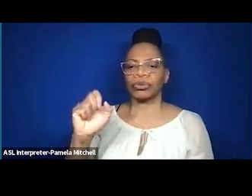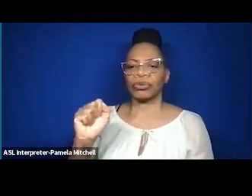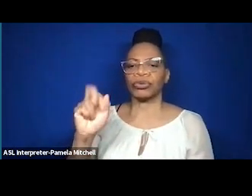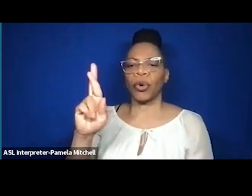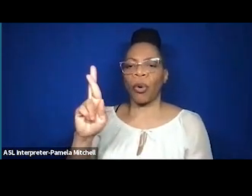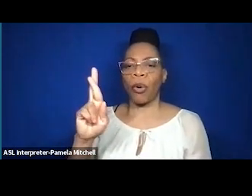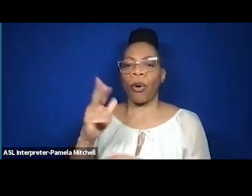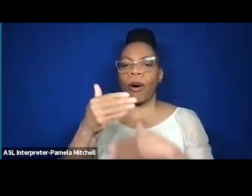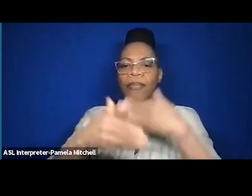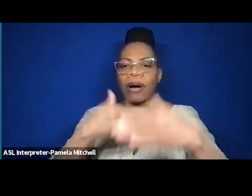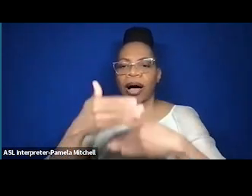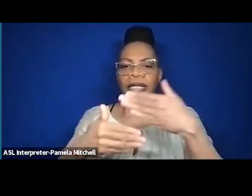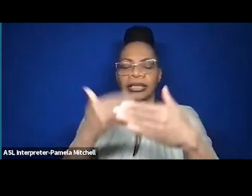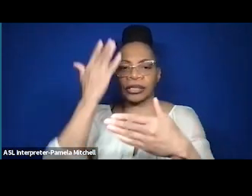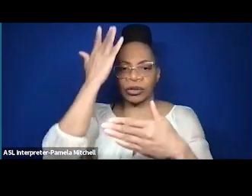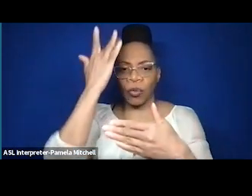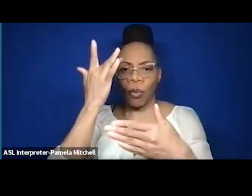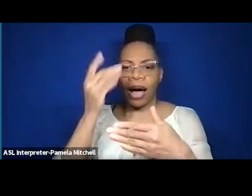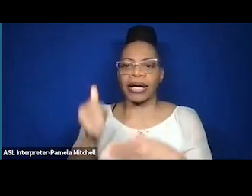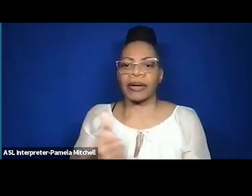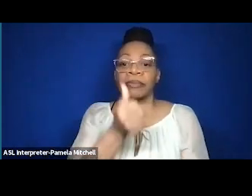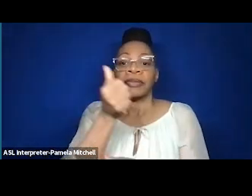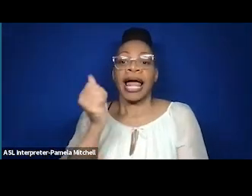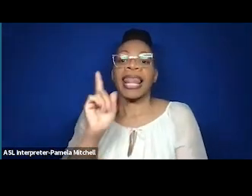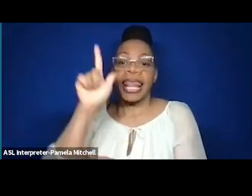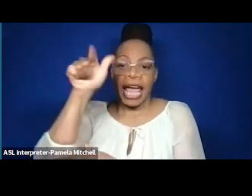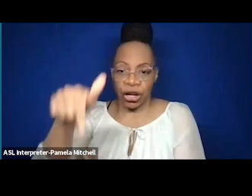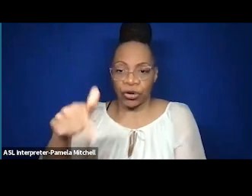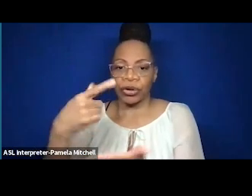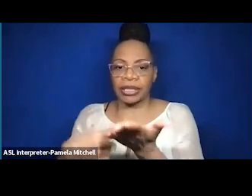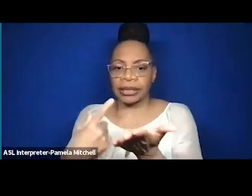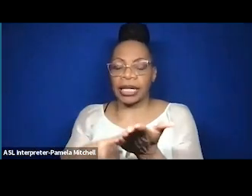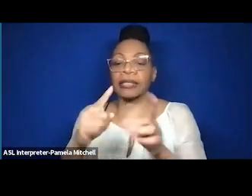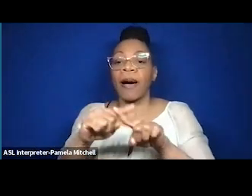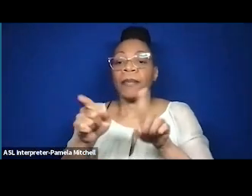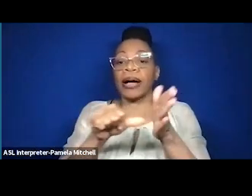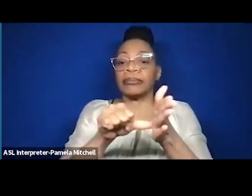lo hará por nosotros en un momento. Pero solo quiero señalar que el proceso estándar